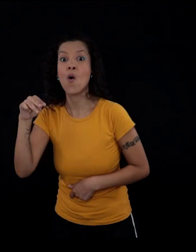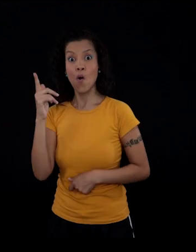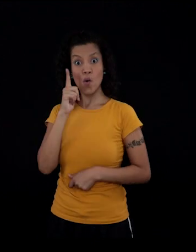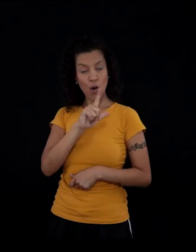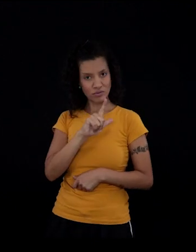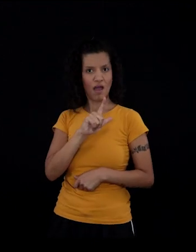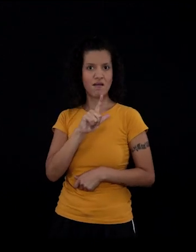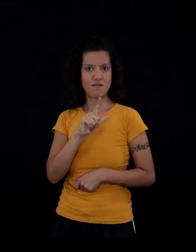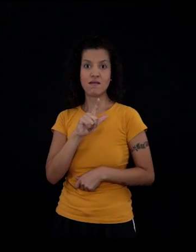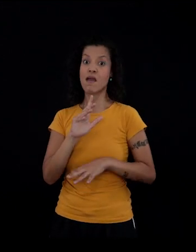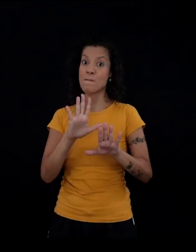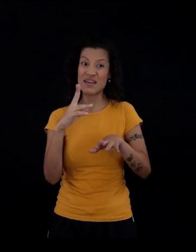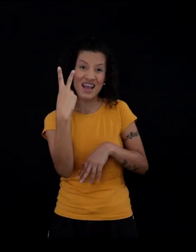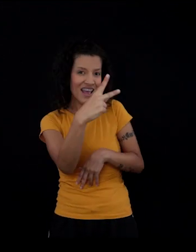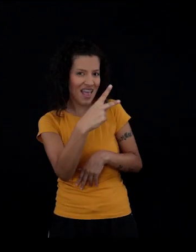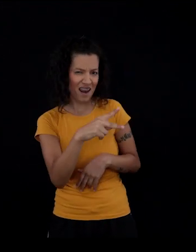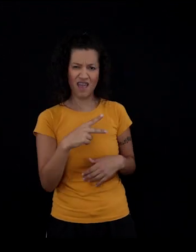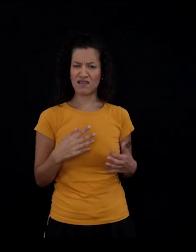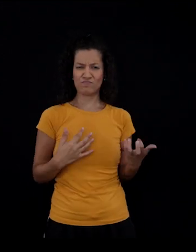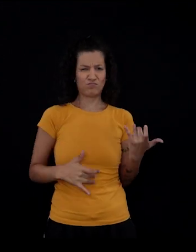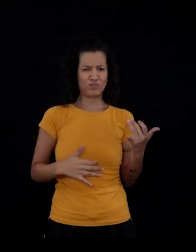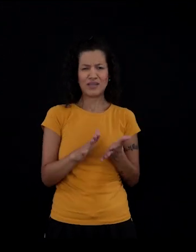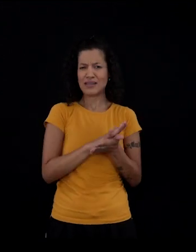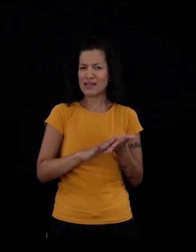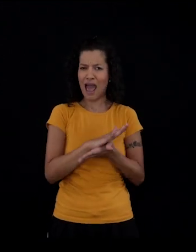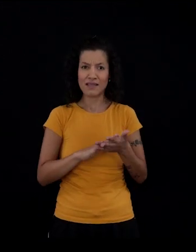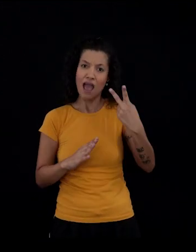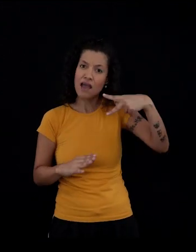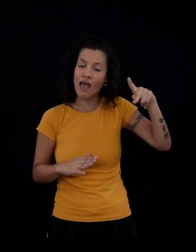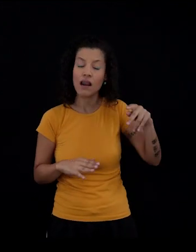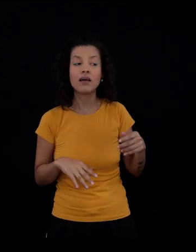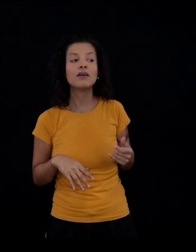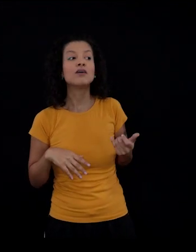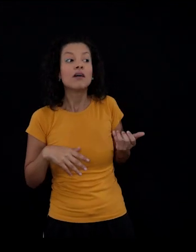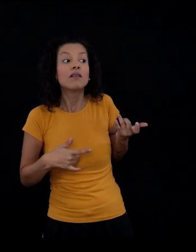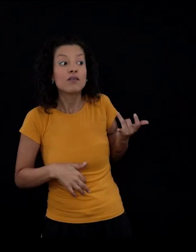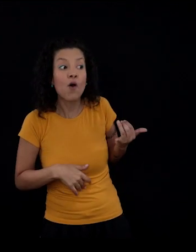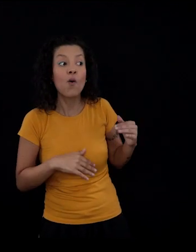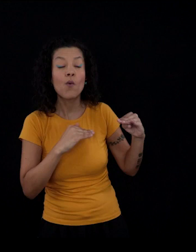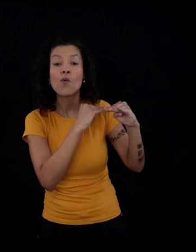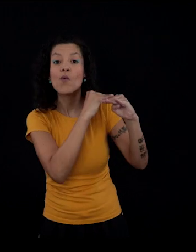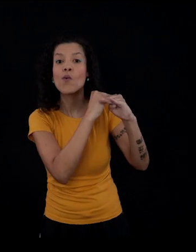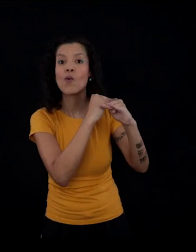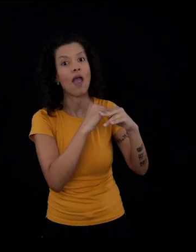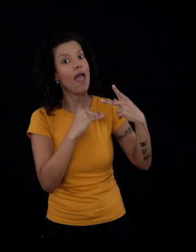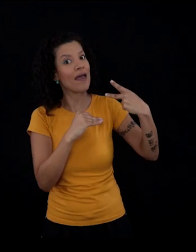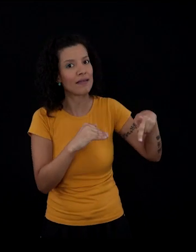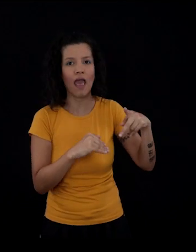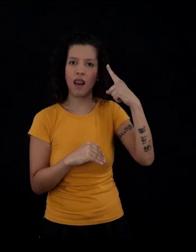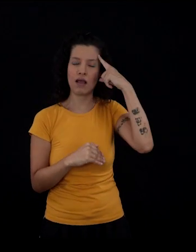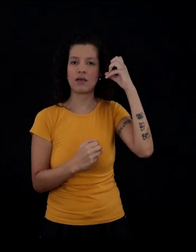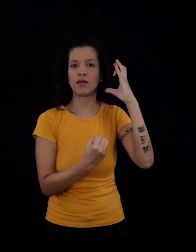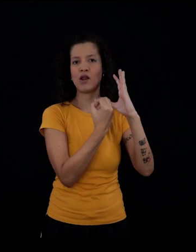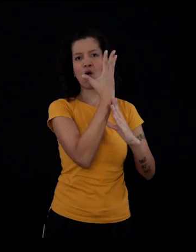É dela, é nato, é dela, ninguém tira isso. Até as divisões musicais – é dela.